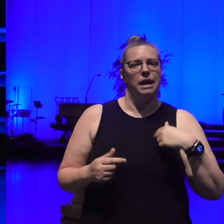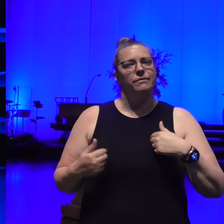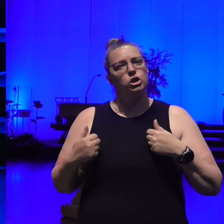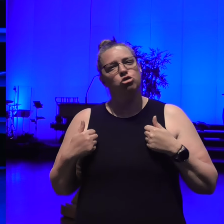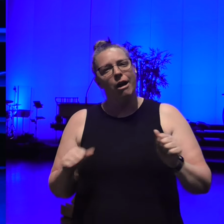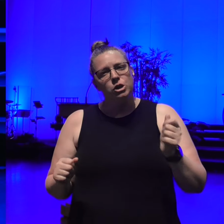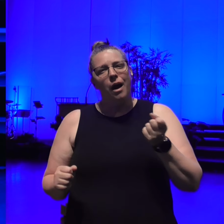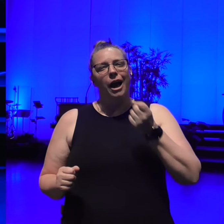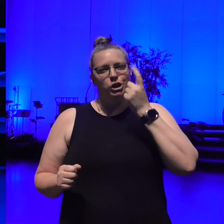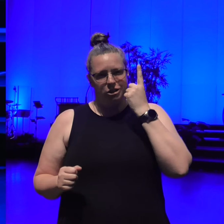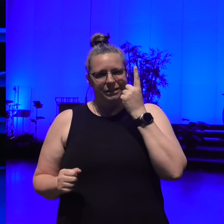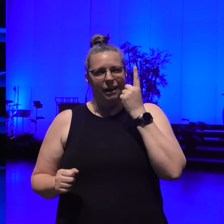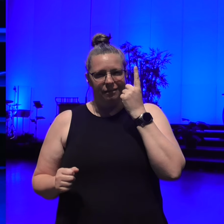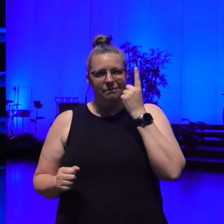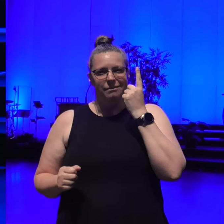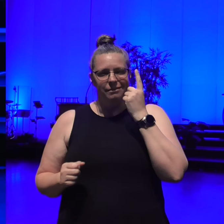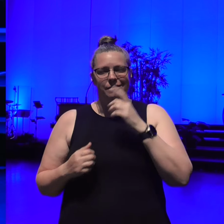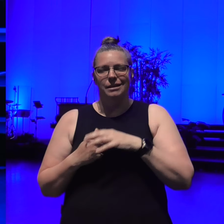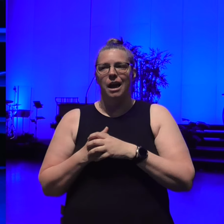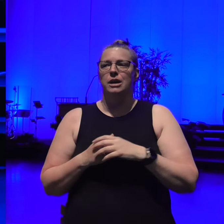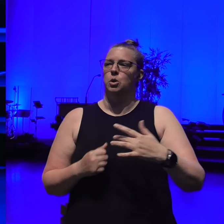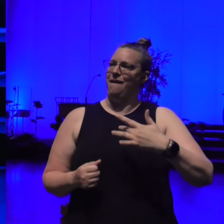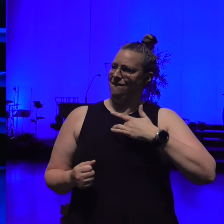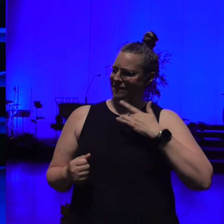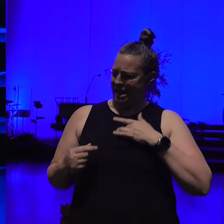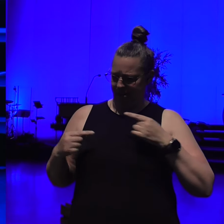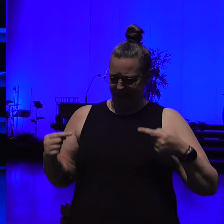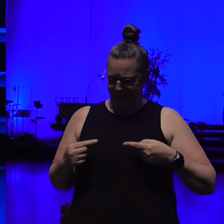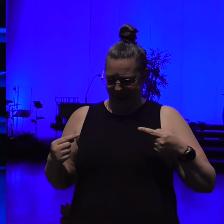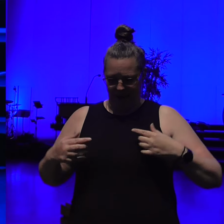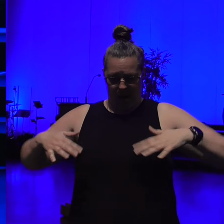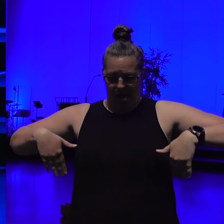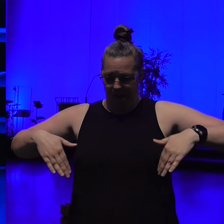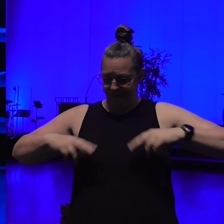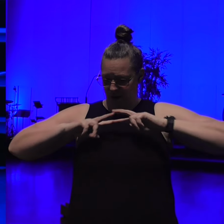He llegado a ese lugar donde siento este dolor y no he profundizado en él No